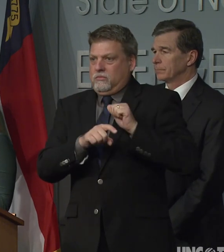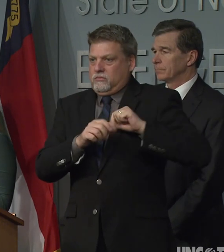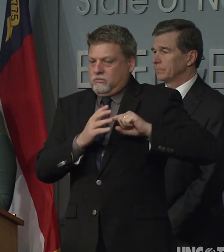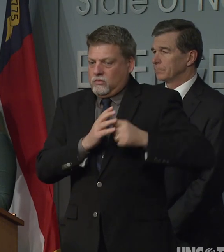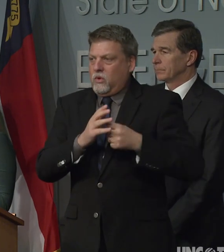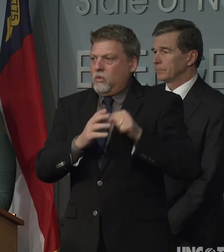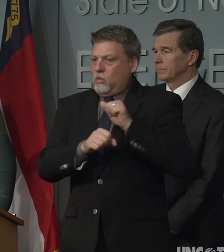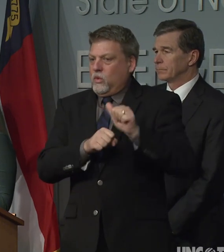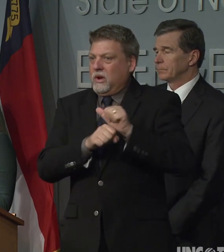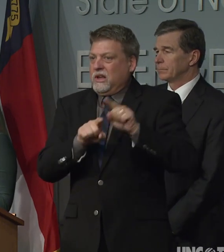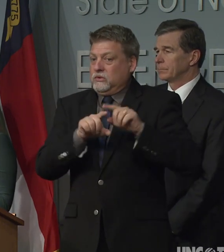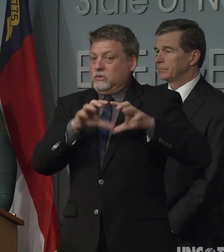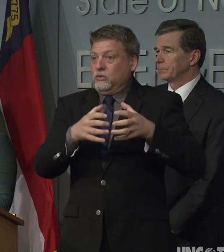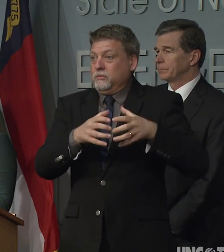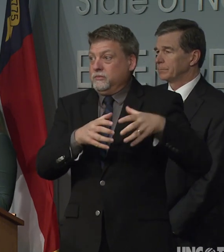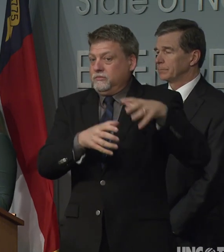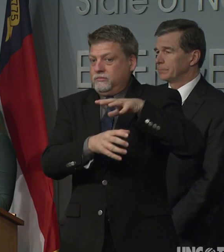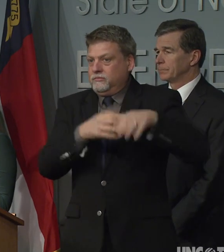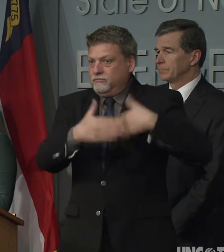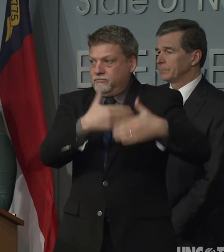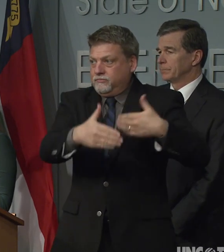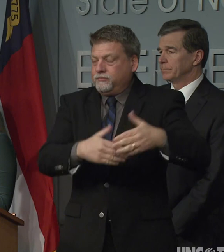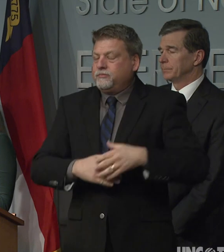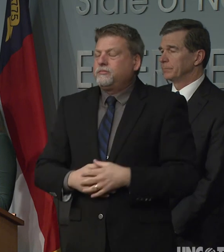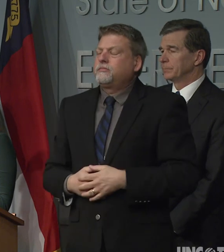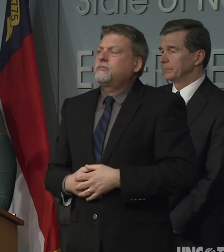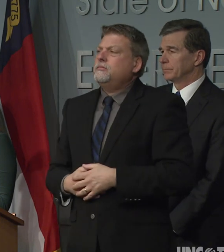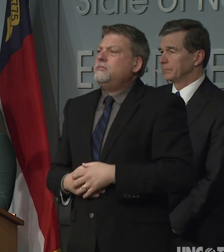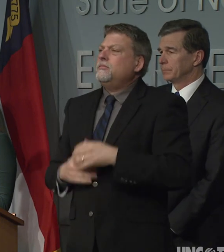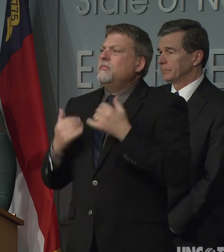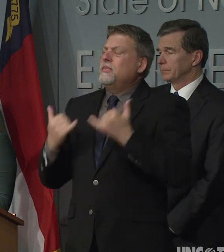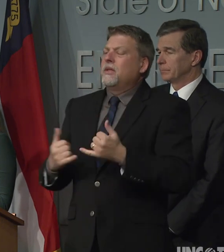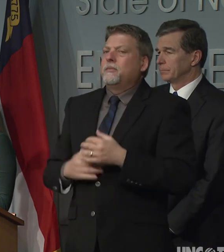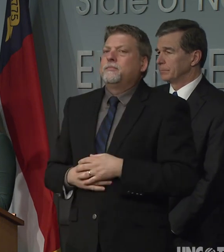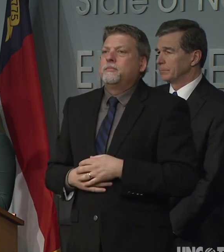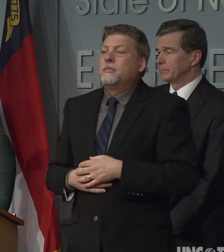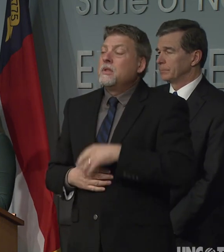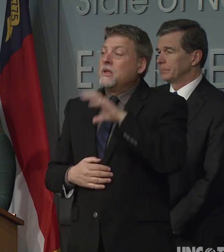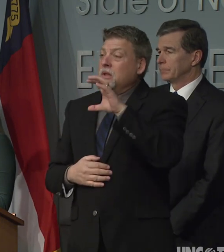Secretario adjunto de innovación del se del Departamento de instrucción pública y ya comenzaron a hacer